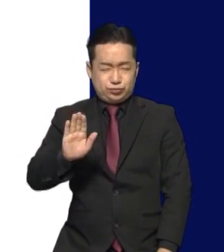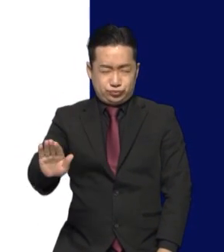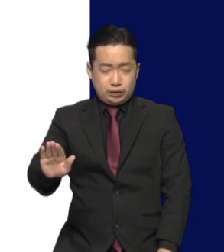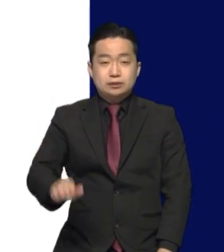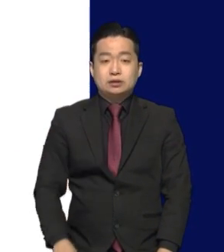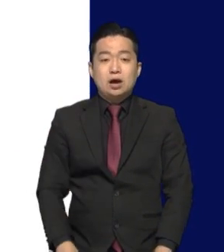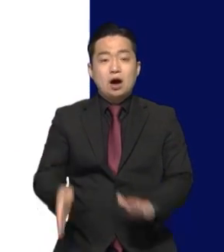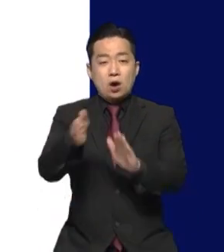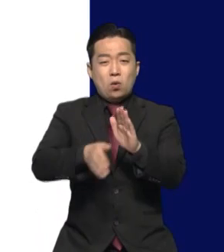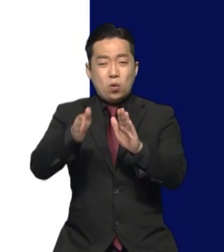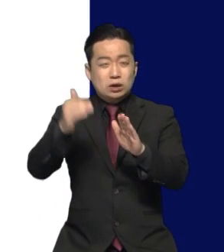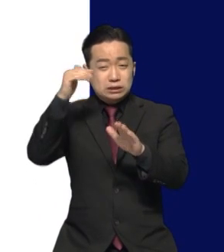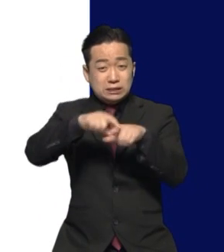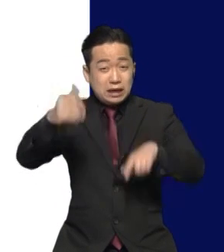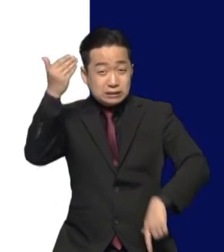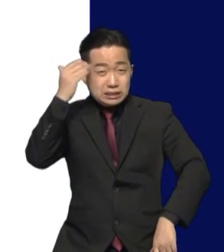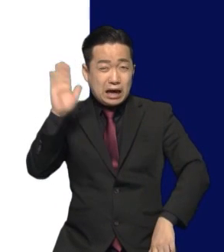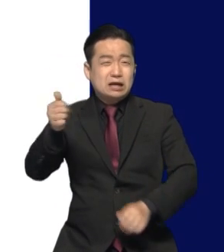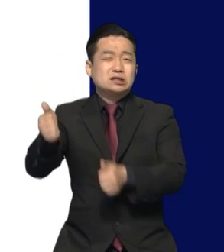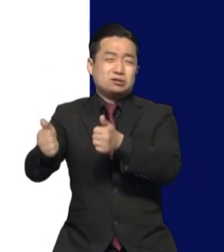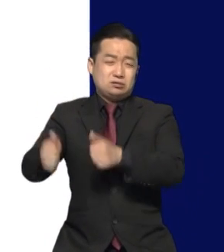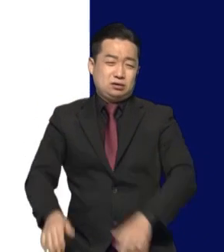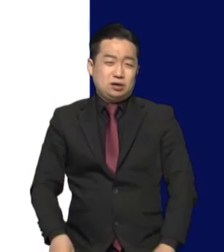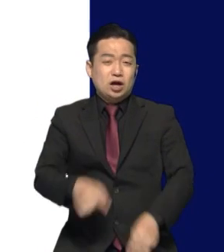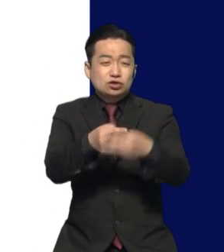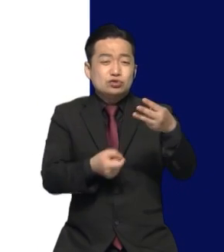상식도 아닌 경선. 윤석열 당선자와의 대결에서 졌다.